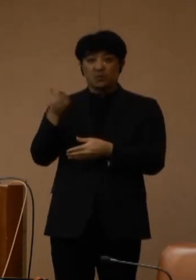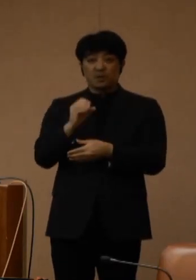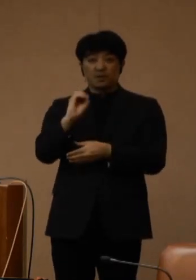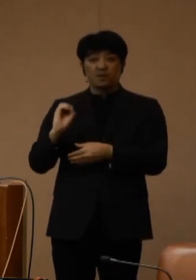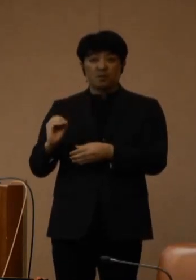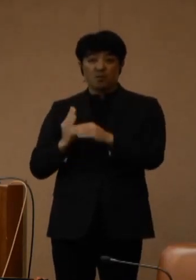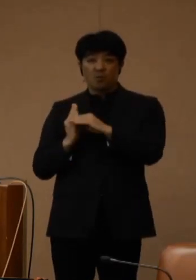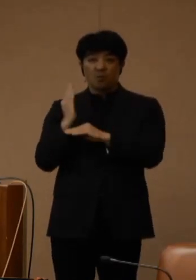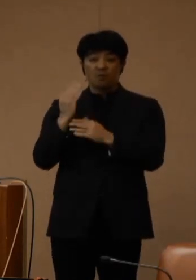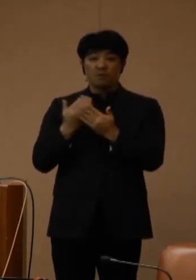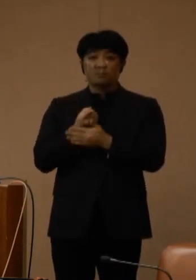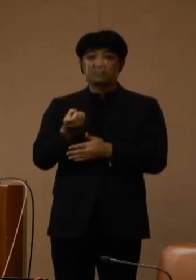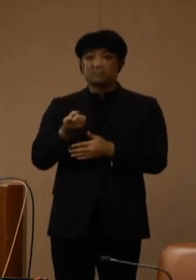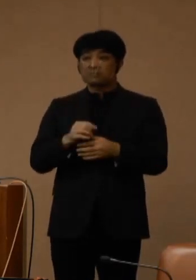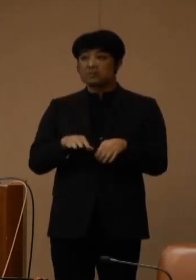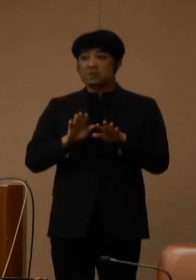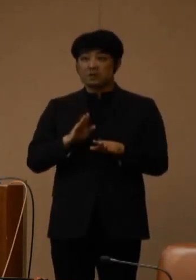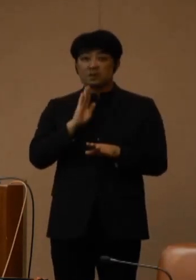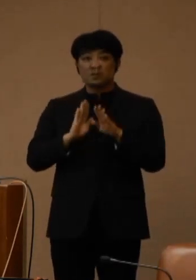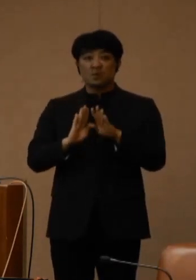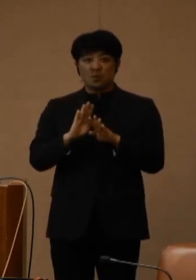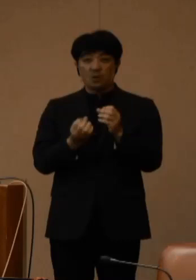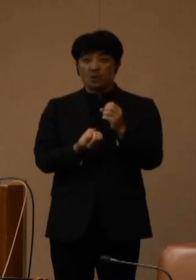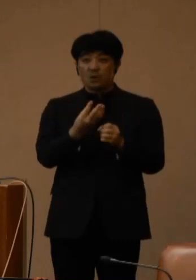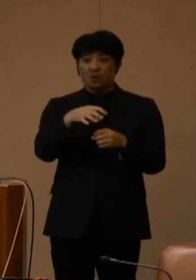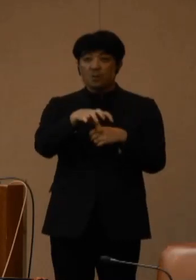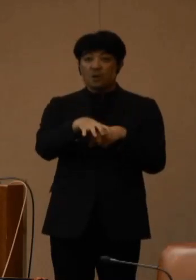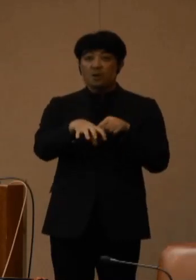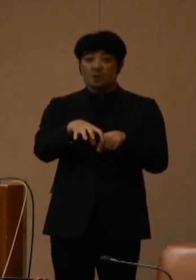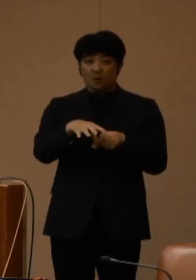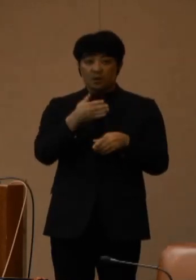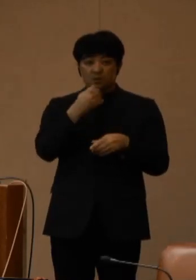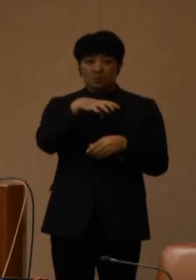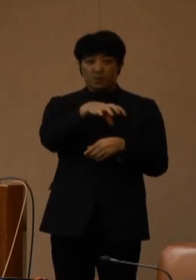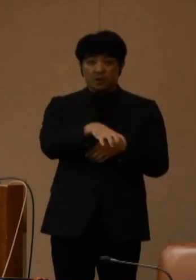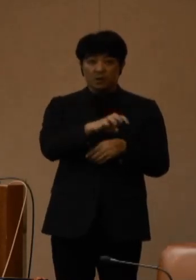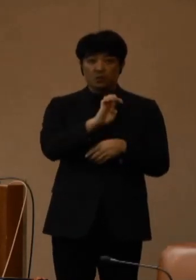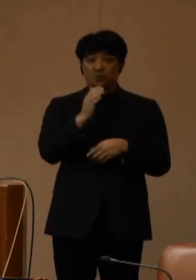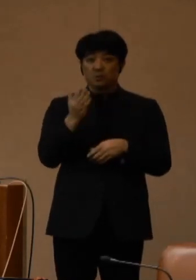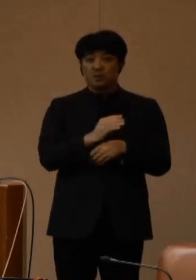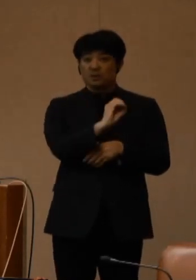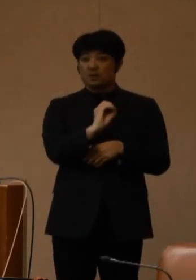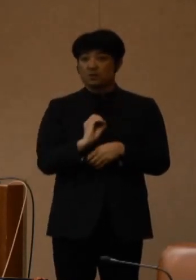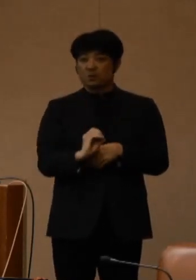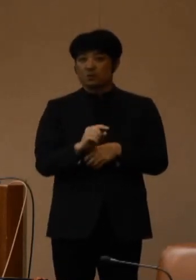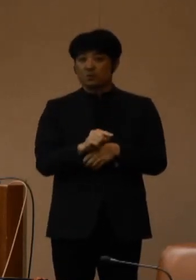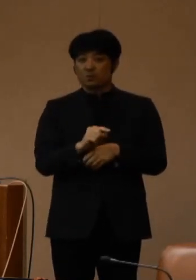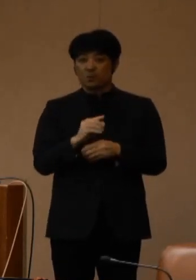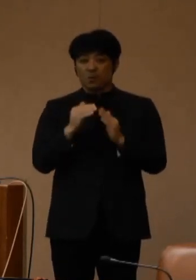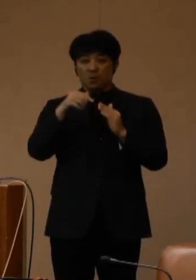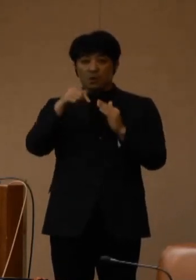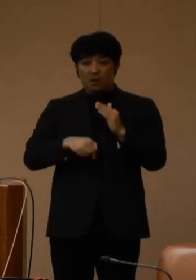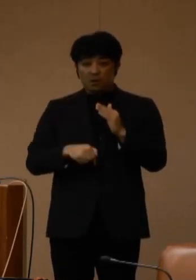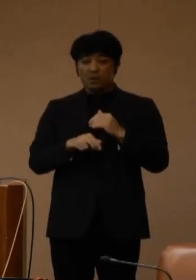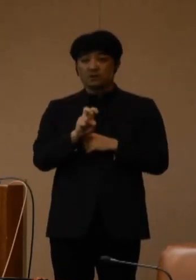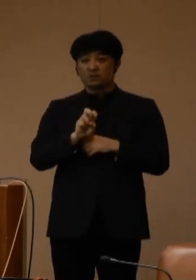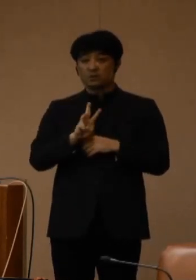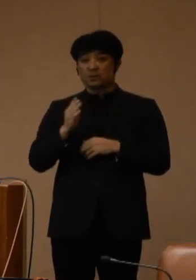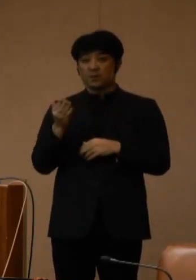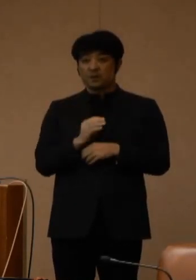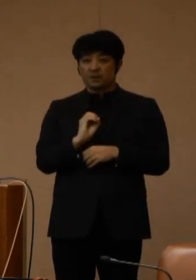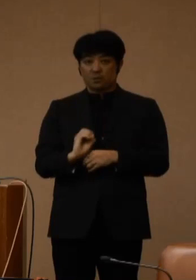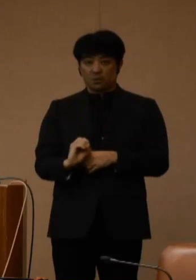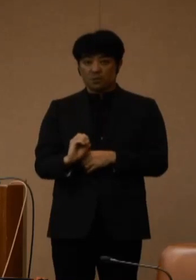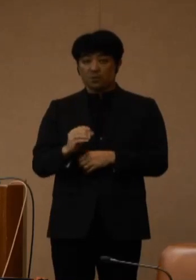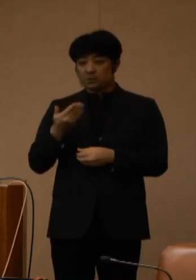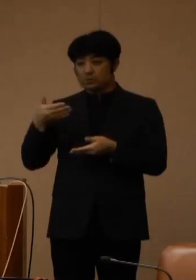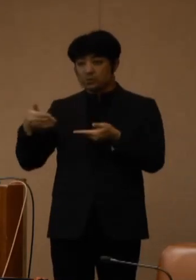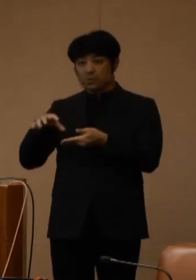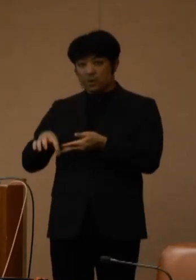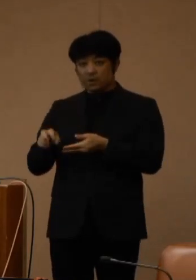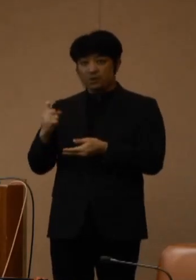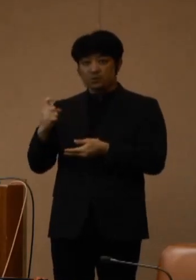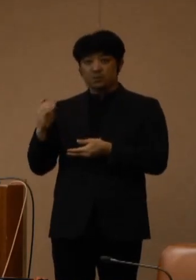また、現在の感染源の割合は、飲食40%、家庭内23%、職場10%、